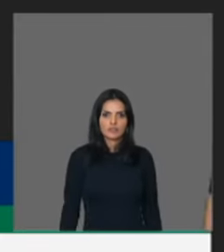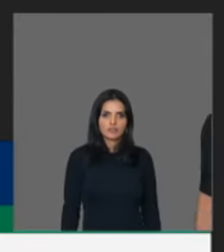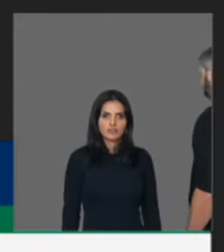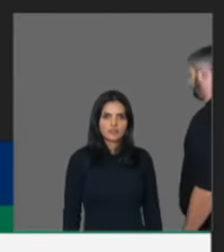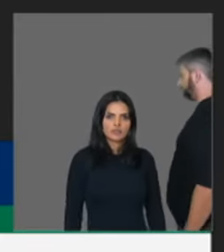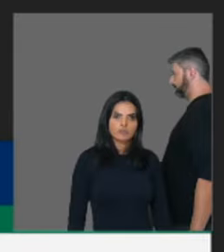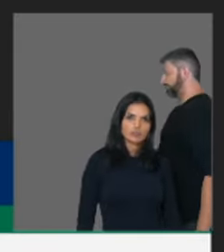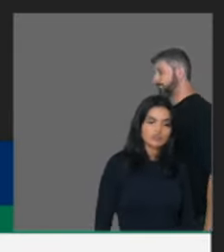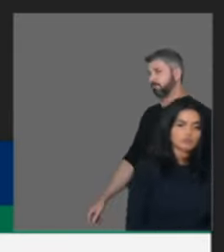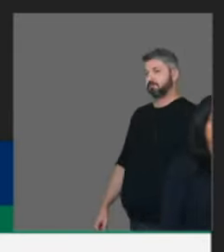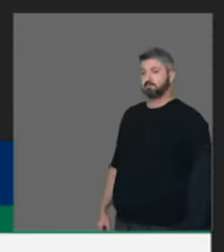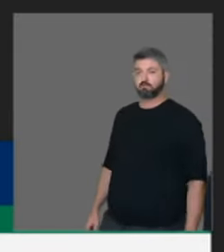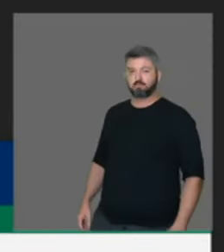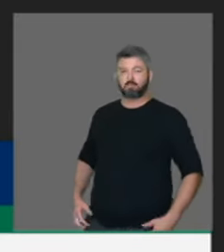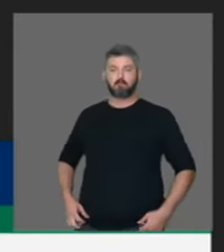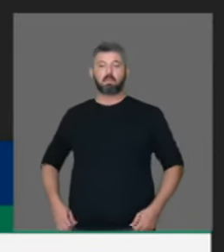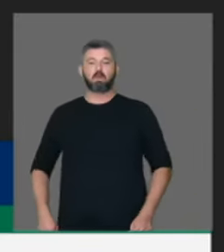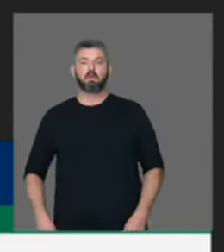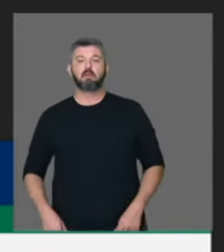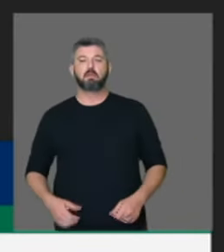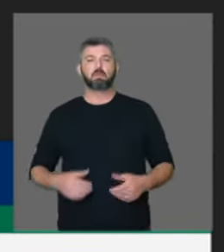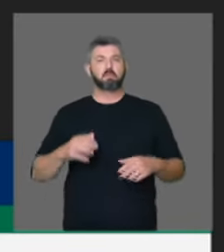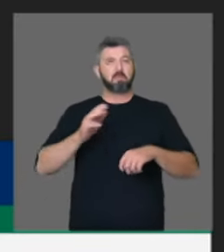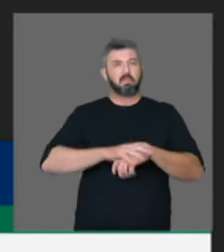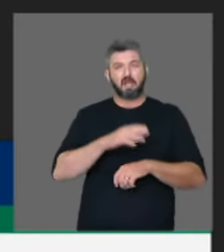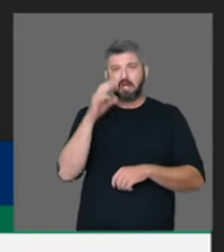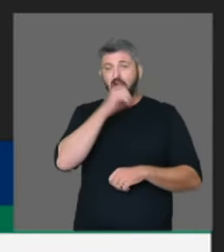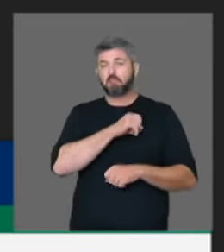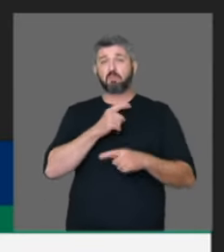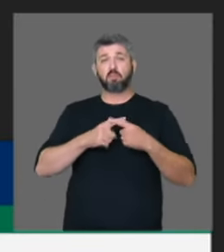VOTADOS MAIS RÁ PIDOS, DE MANEIRA MAIS ÁGIL, PORQUE NO BRASIL AS PESSOAS QUE MORREM JÁ NÃO PODEM SER CONTADAS